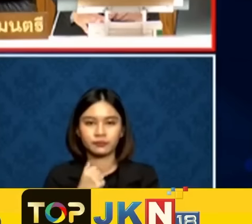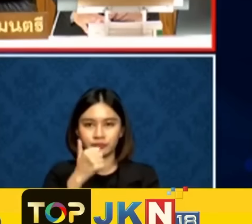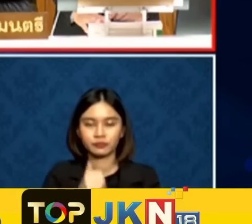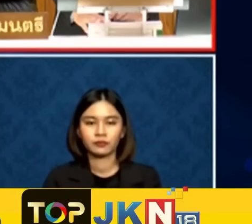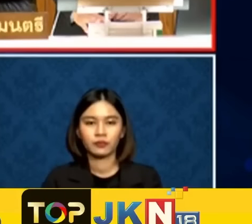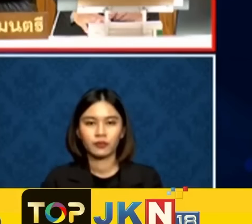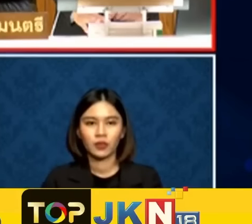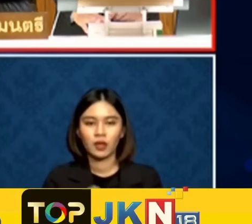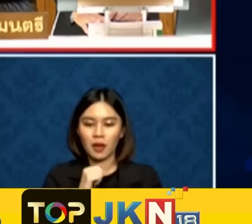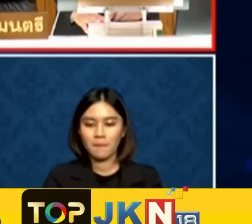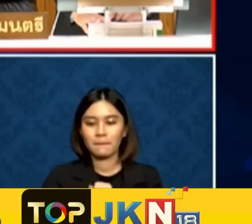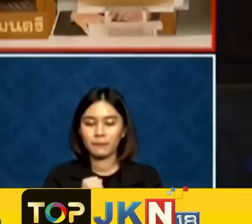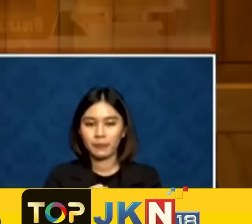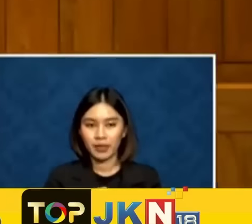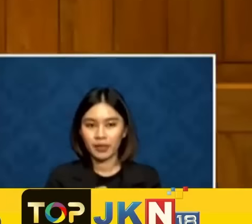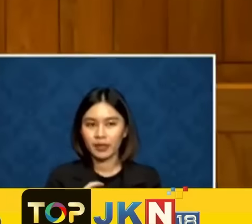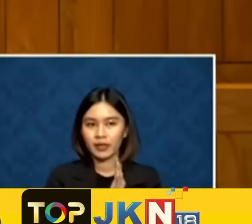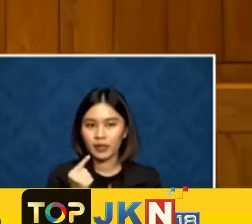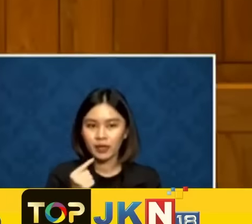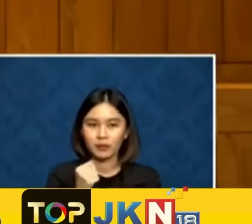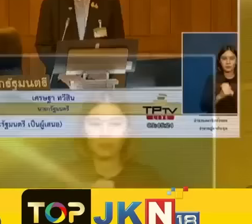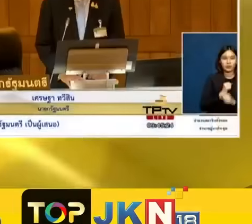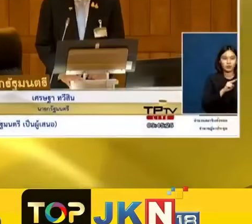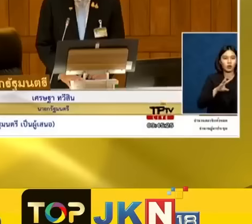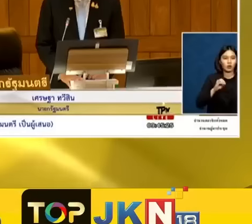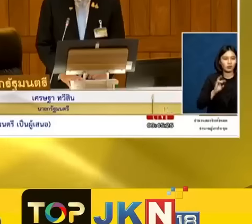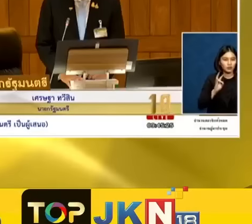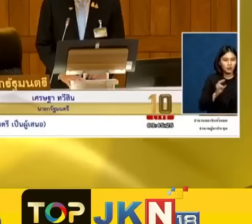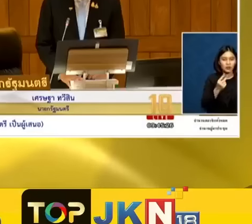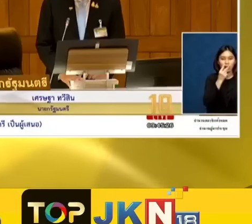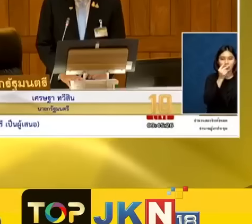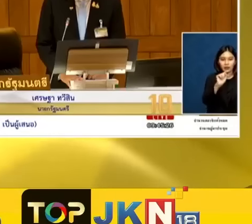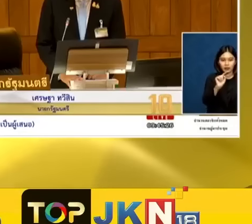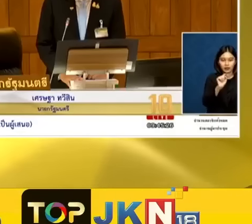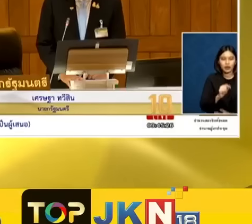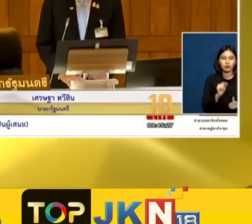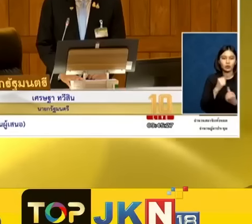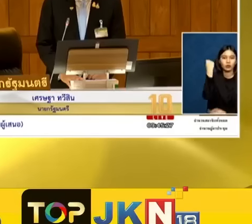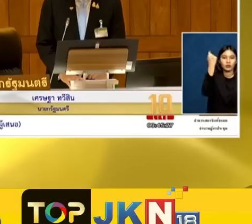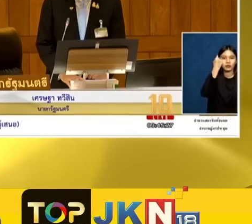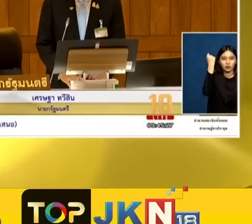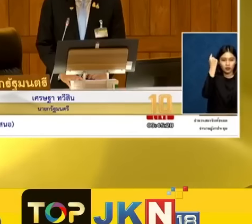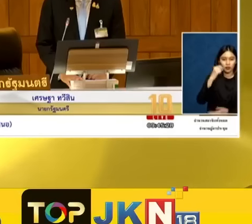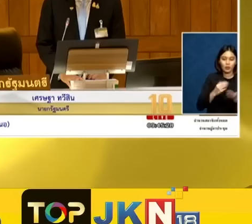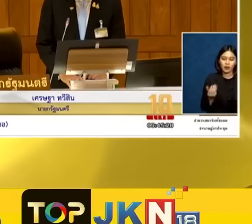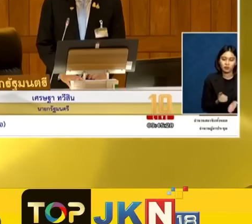จะไหวมั้ยฮเนี่ยแสดงว่ายังไม่หายดีเสียง เสียงมีบี้นิดๆนะใช่เออแล้วก็แบบโอ้โหพี่